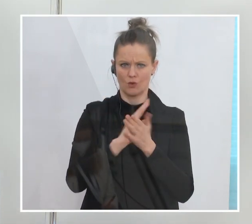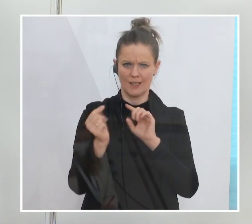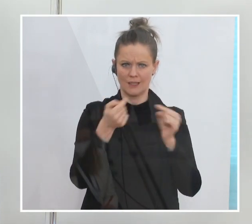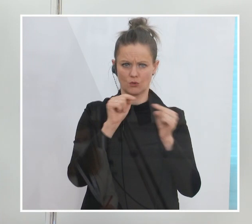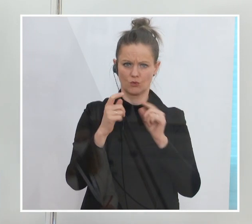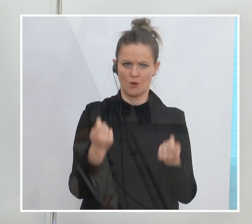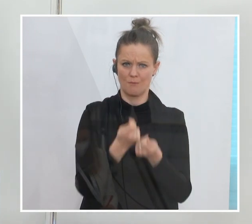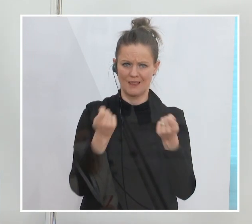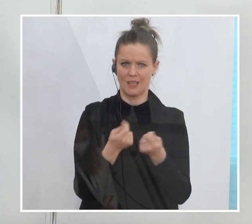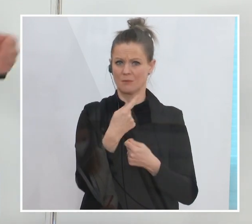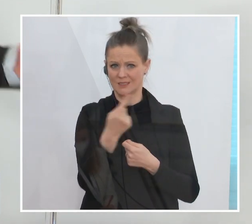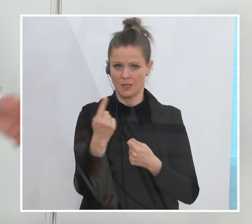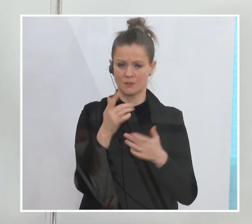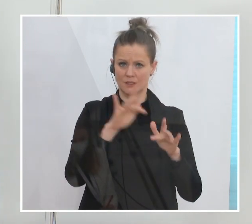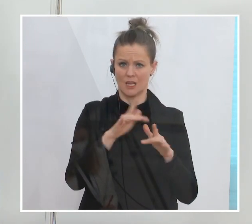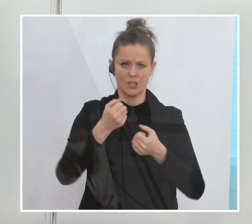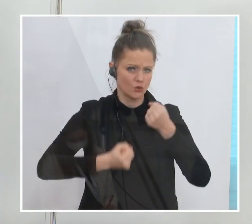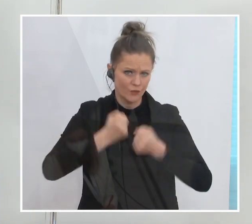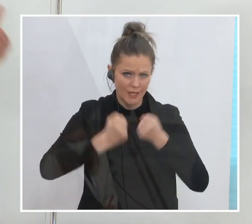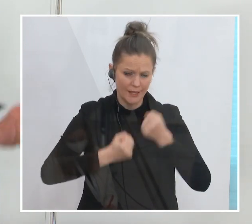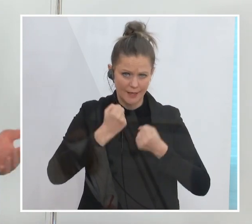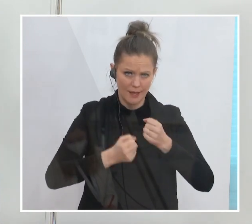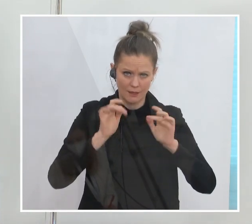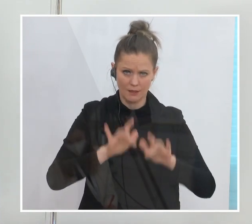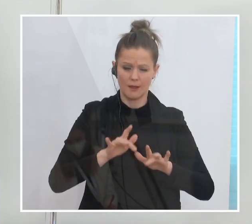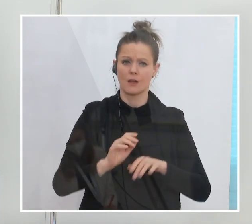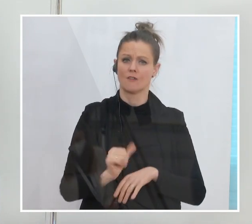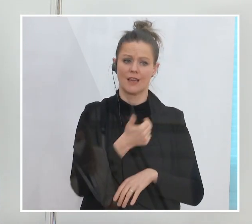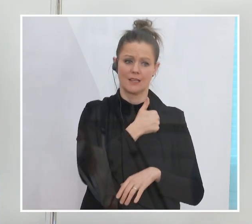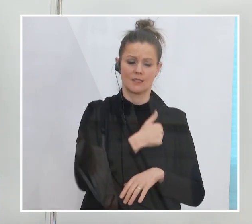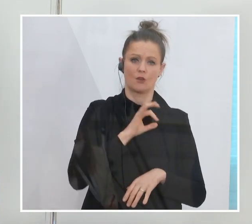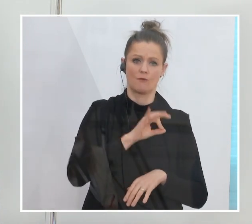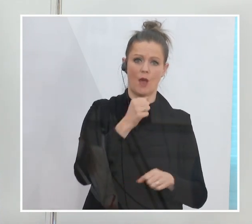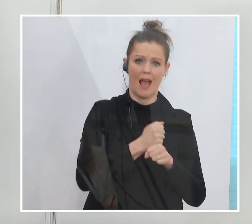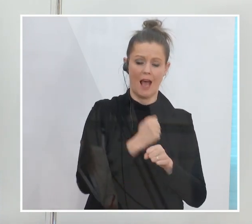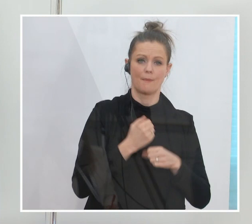Schwierigkeiten haben. Hier wird einerseits für die Arbeitgeberinnen und Arbeitgeber was gemacht,